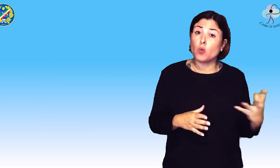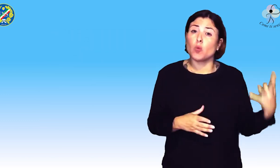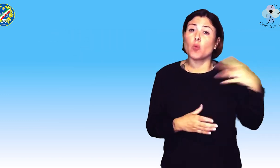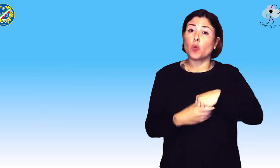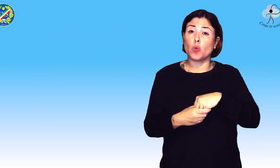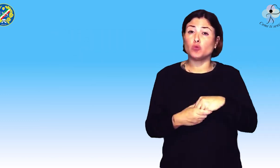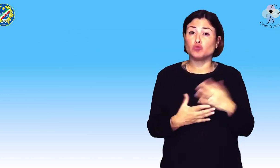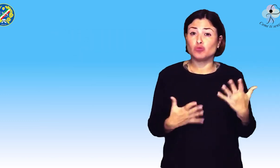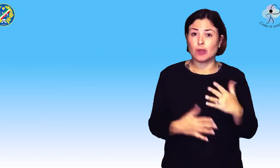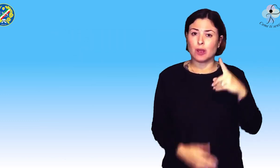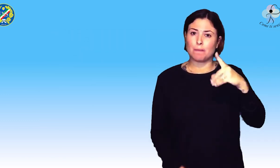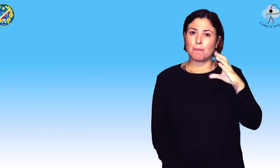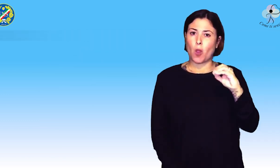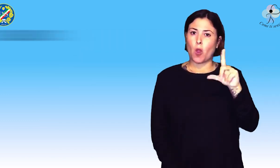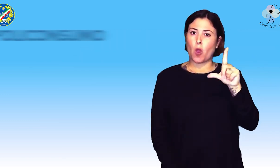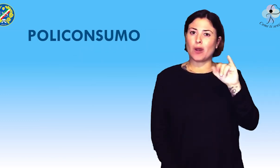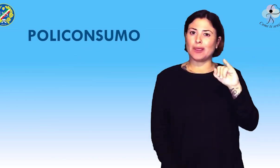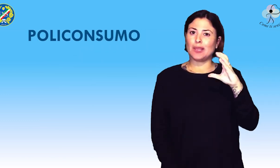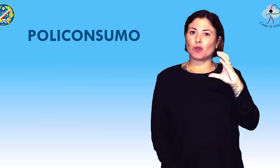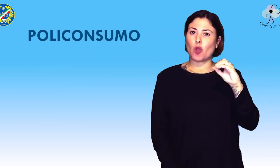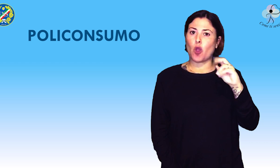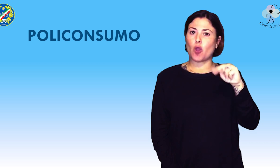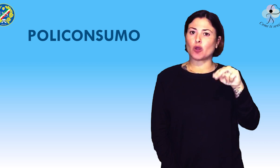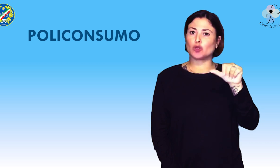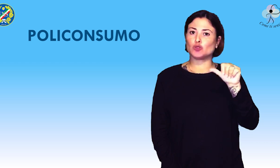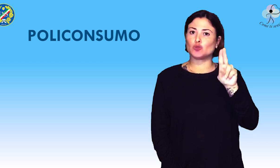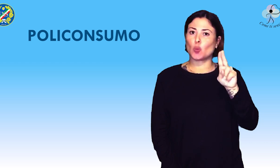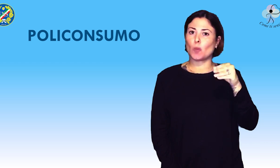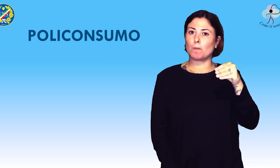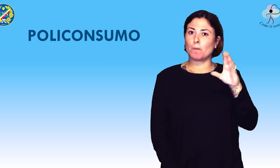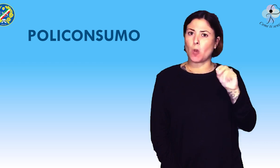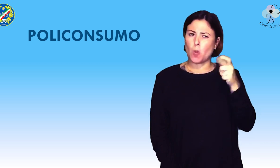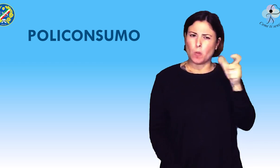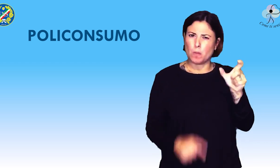che include spesso il policonsumo,